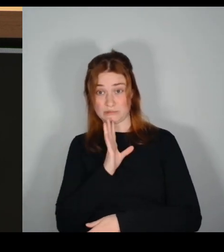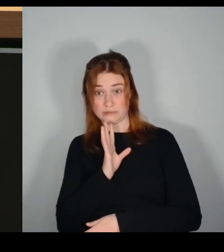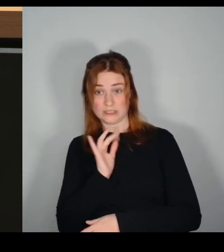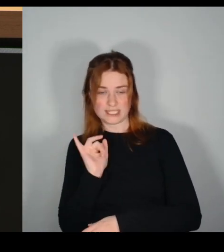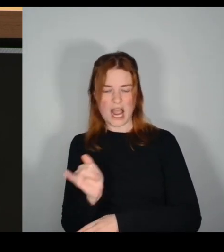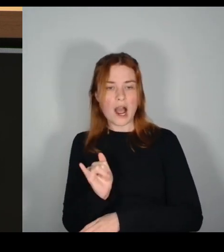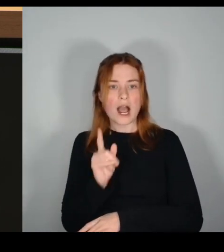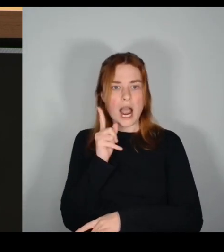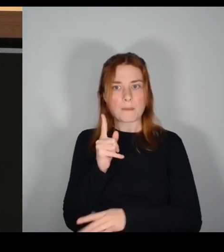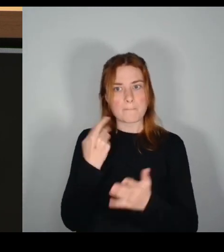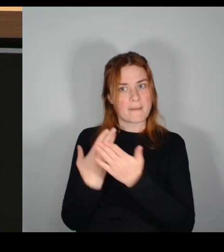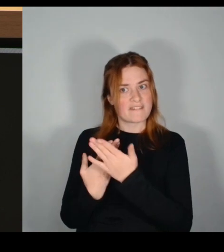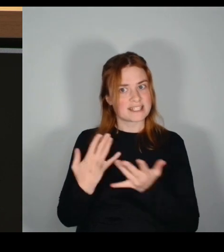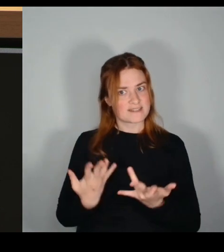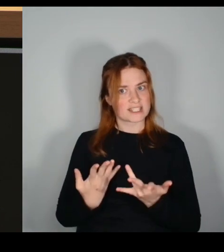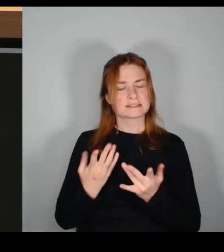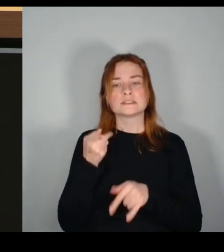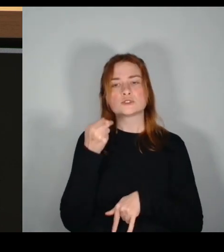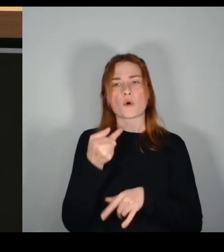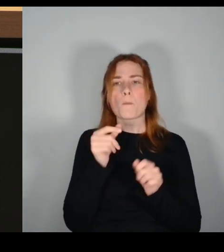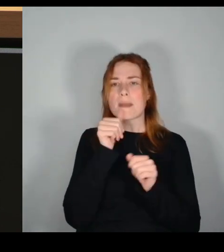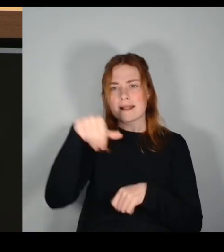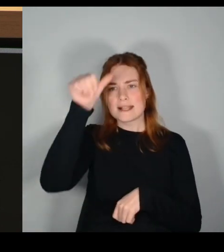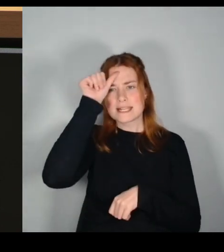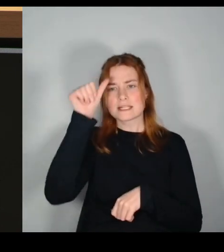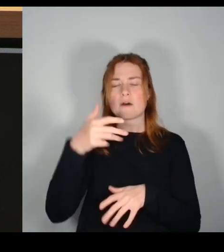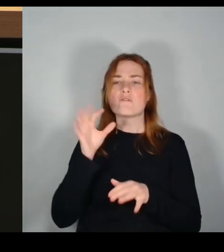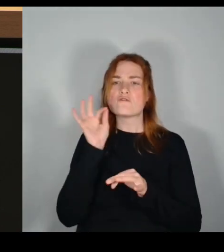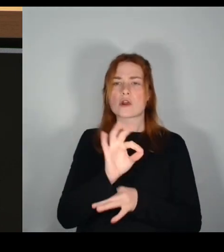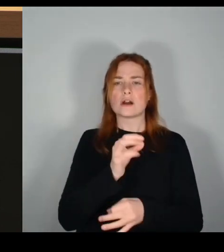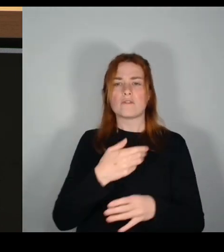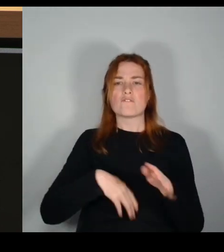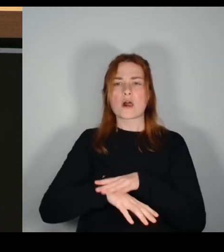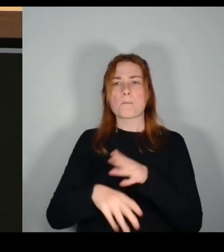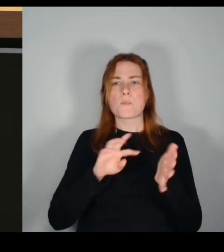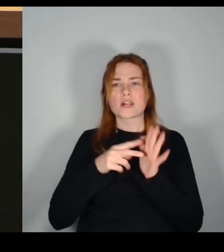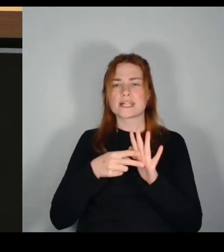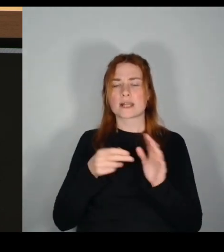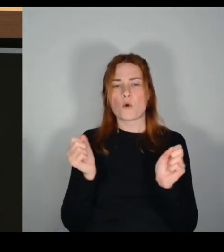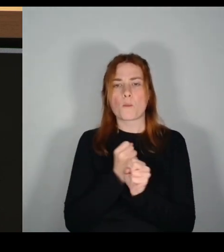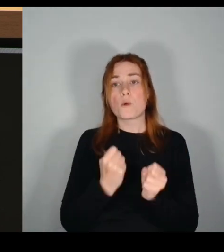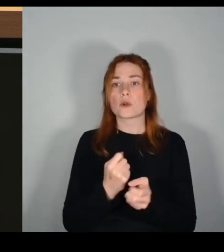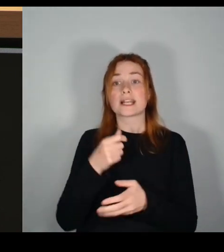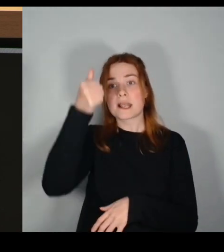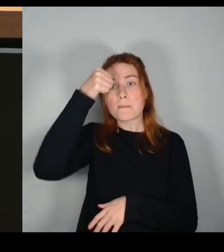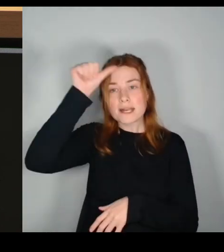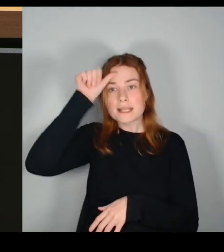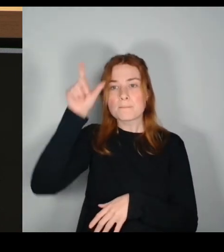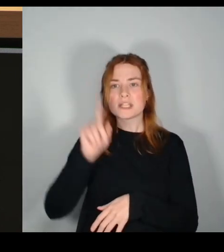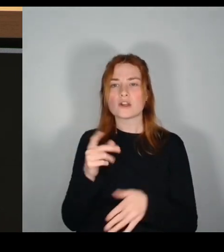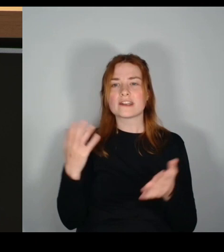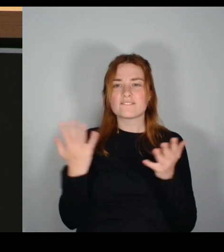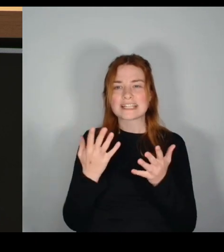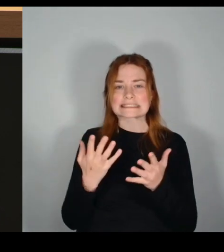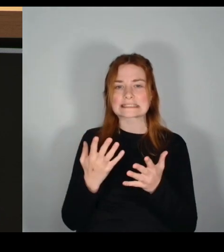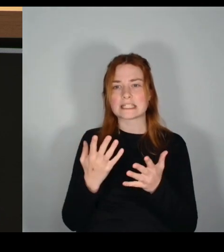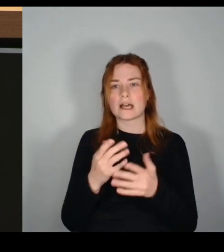Denn zu Berlin gehört eben auch nicht nur die Einfamilienhaussiedlung in einem Außenbezirk, sondern eben auch solche queeren Hausprojekte